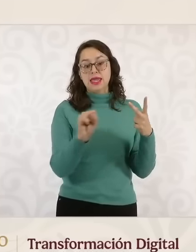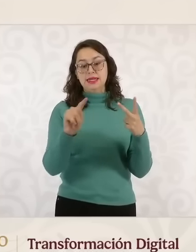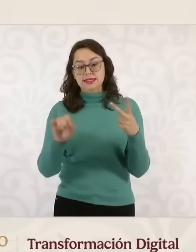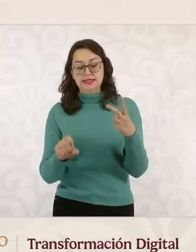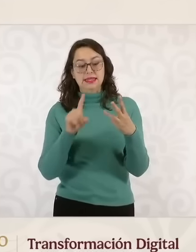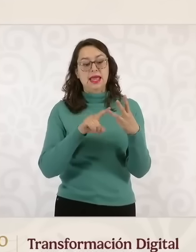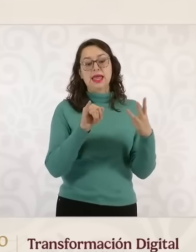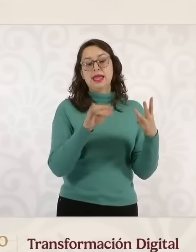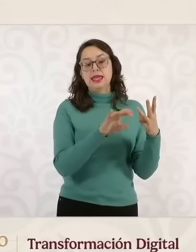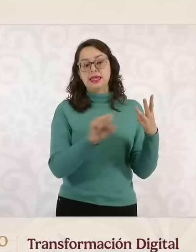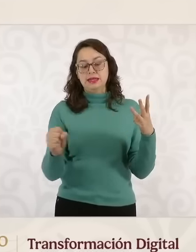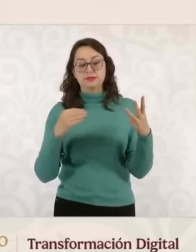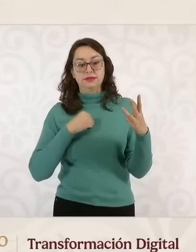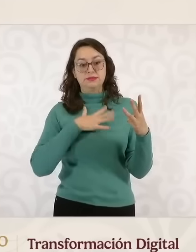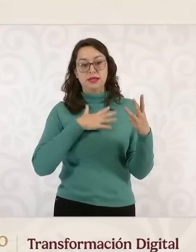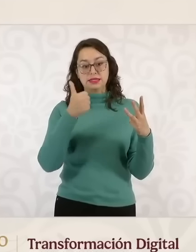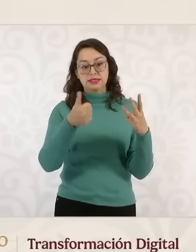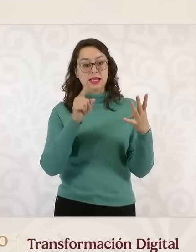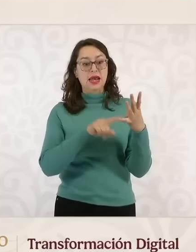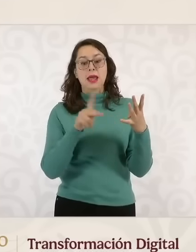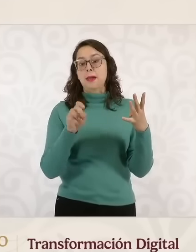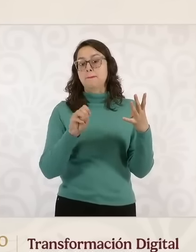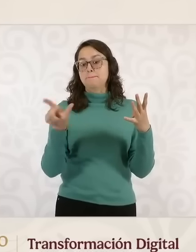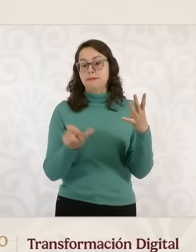de los servicios de salud de Pemex, de los servicios de salud de las fuerzas armadas,